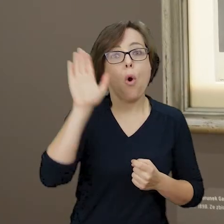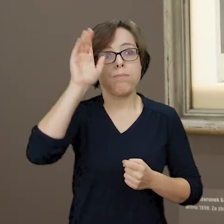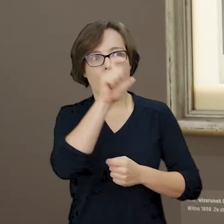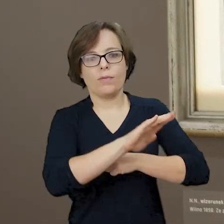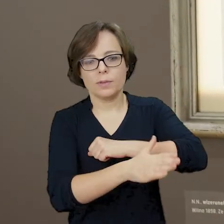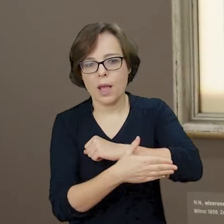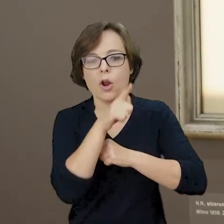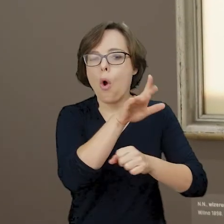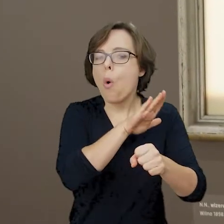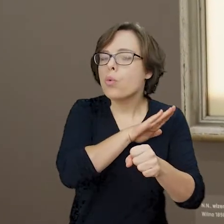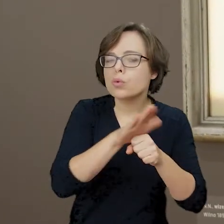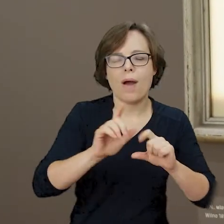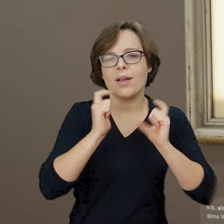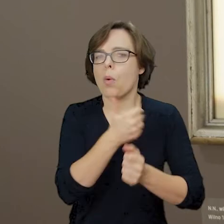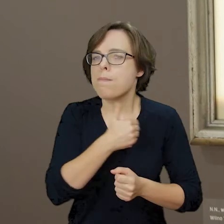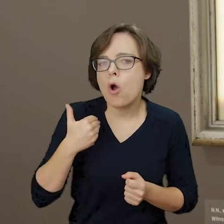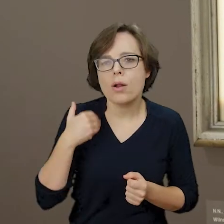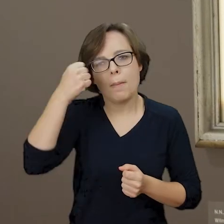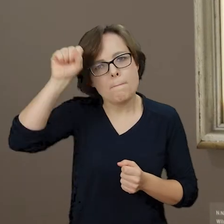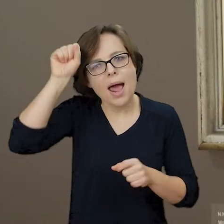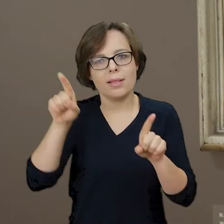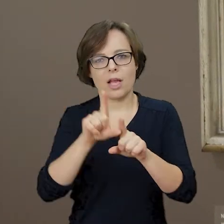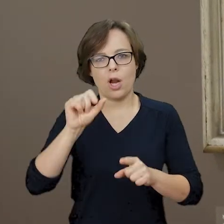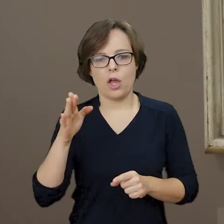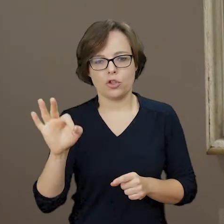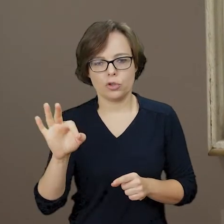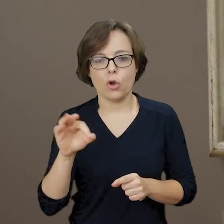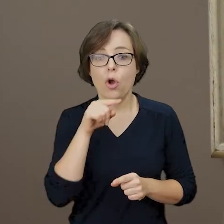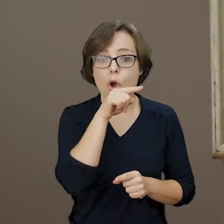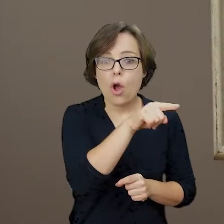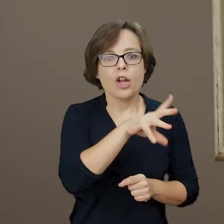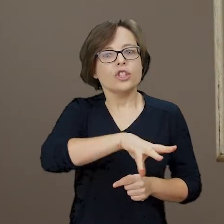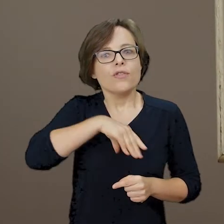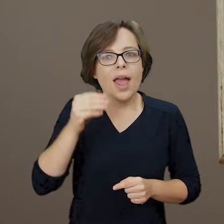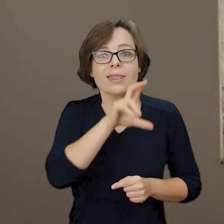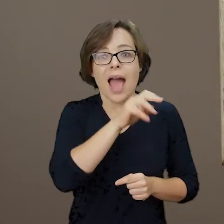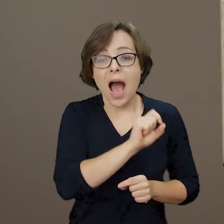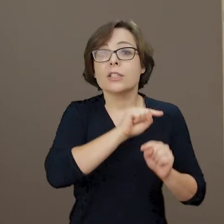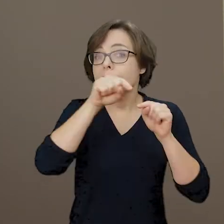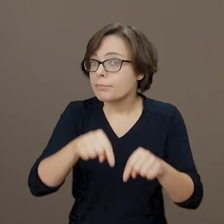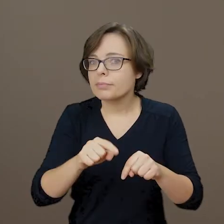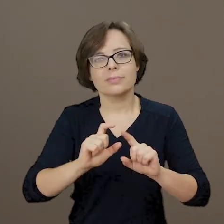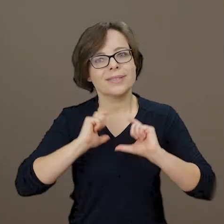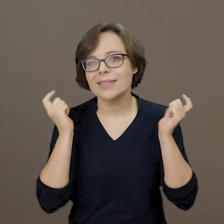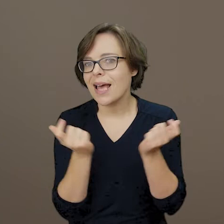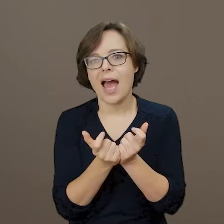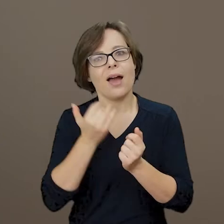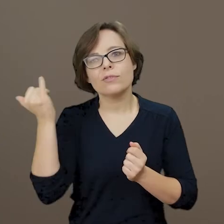Jego sława rozeszła się po Polsce, Berlinie i Lesznie. Gdziekolwiek ten święty chasyd zawitał, mówiono o nim wielkie rzeczy.